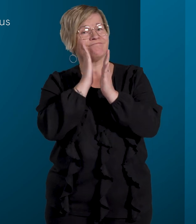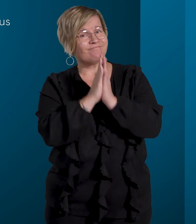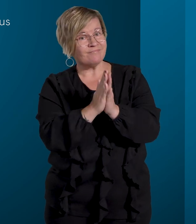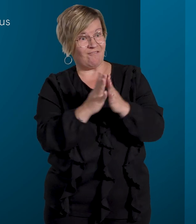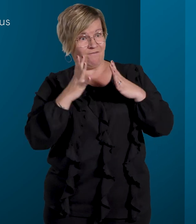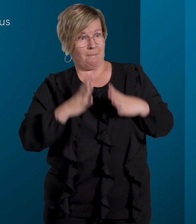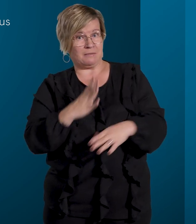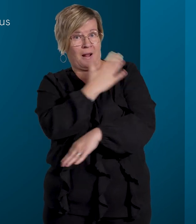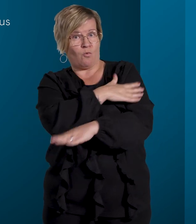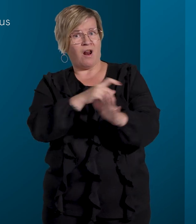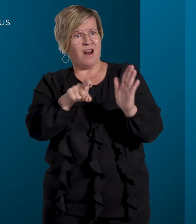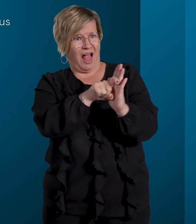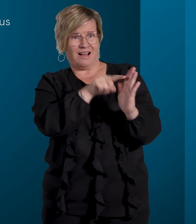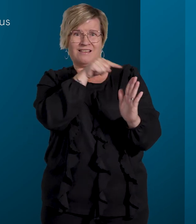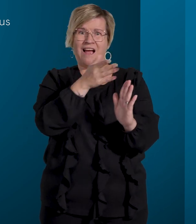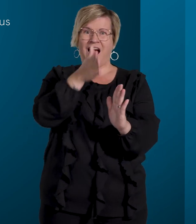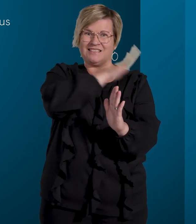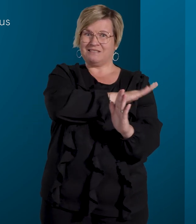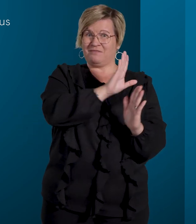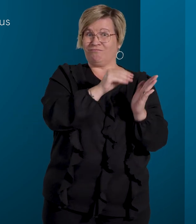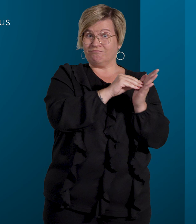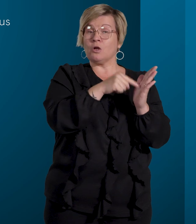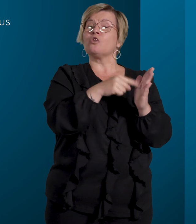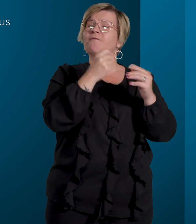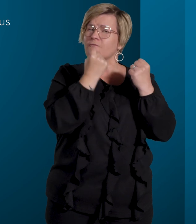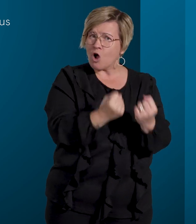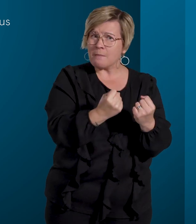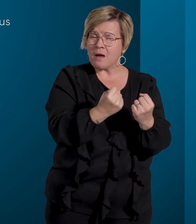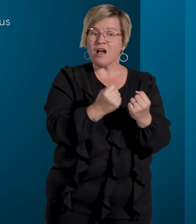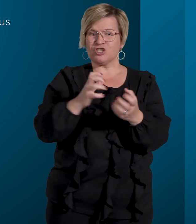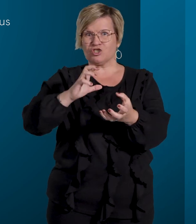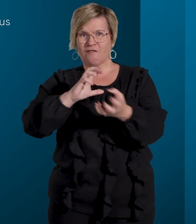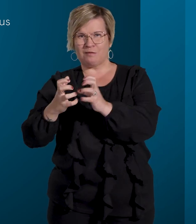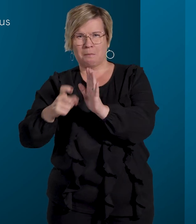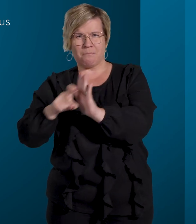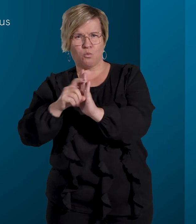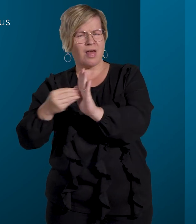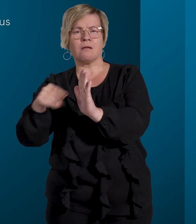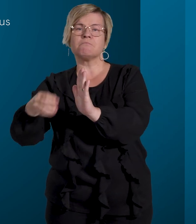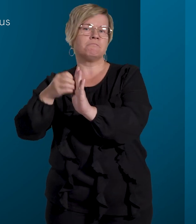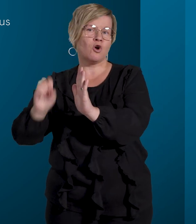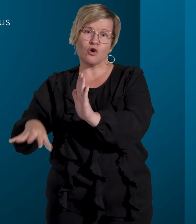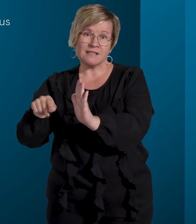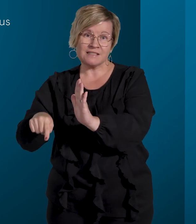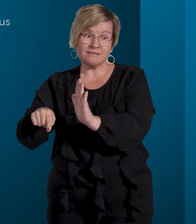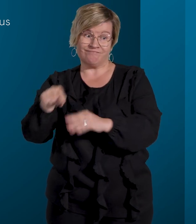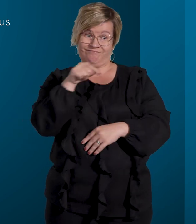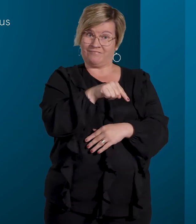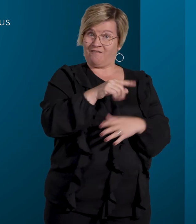jonka mukaan laki on saatettava voimaan ilman kyseistä soveltamispykälää -